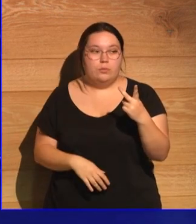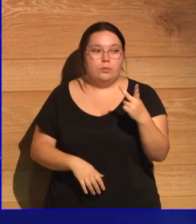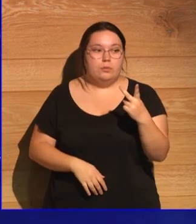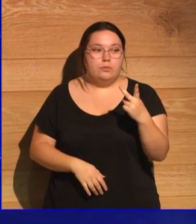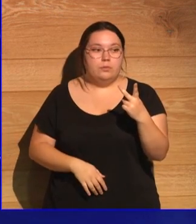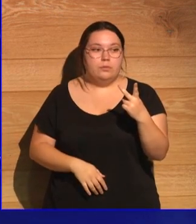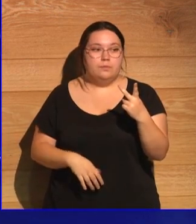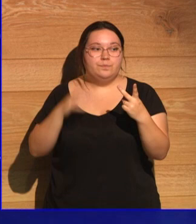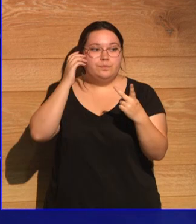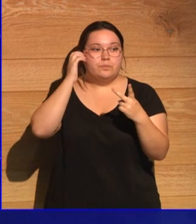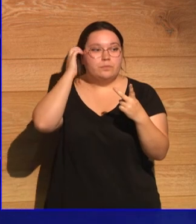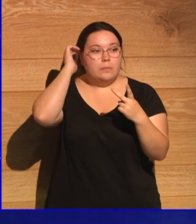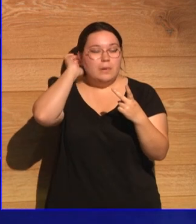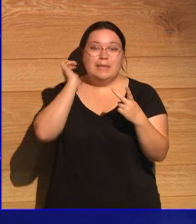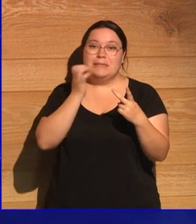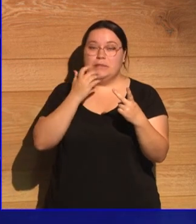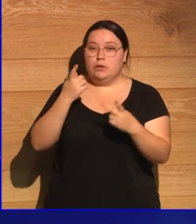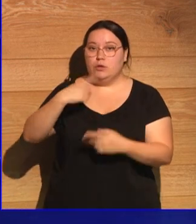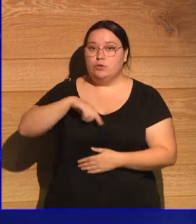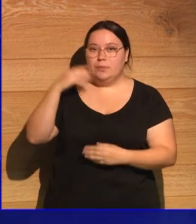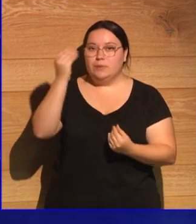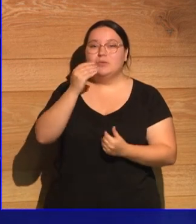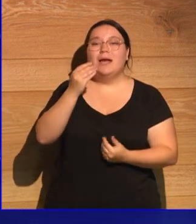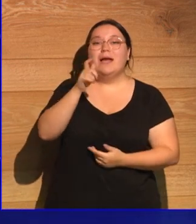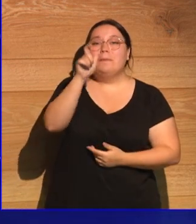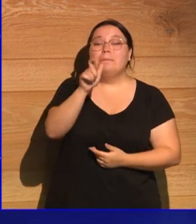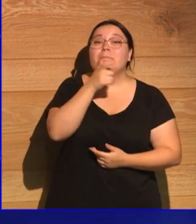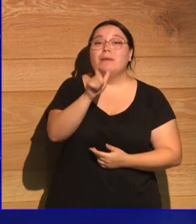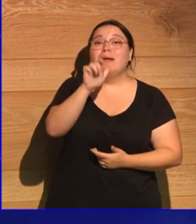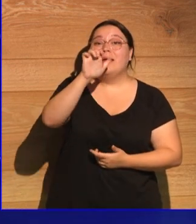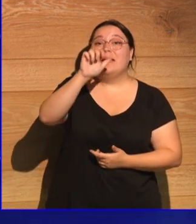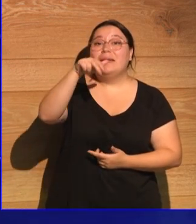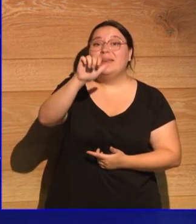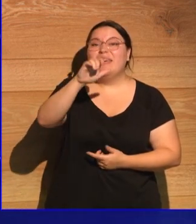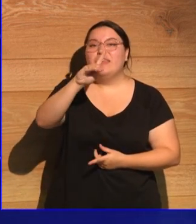Efectivamente, si pensamos la Eneida, la Eneida es el más importante best